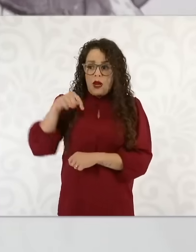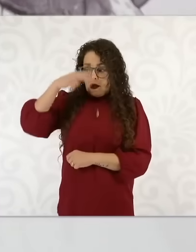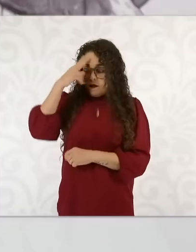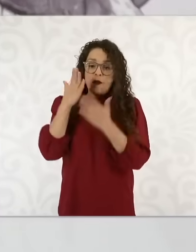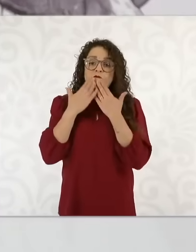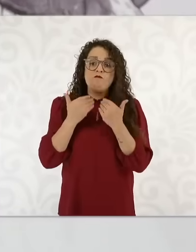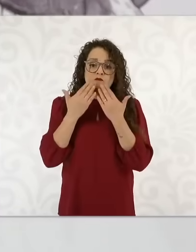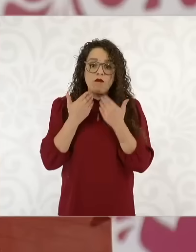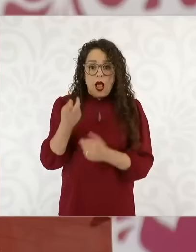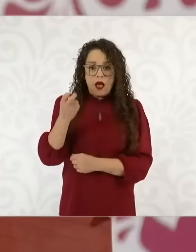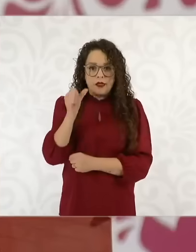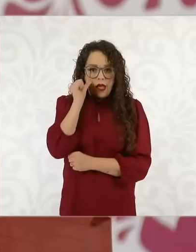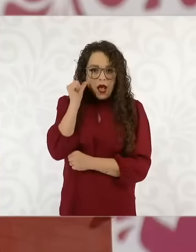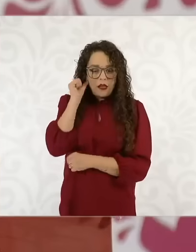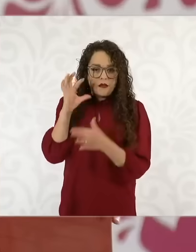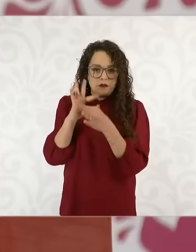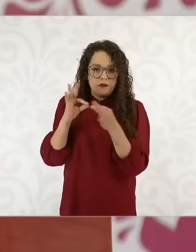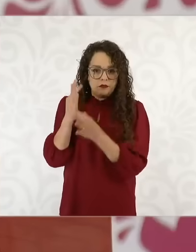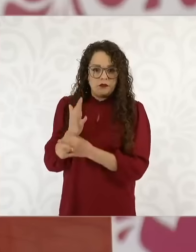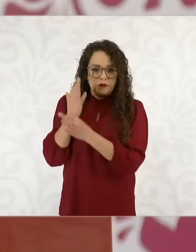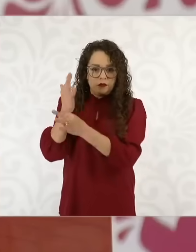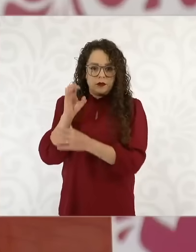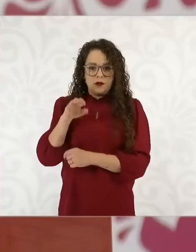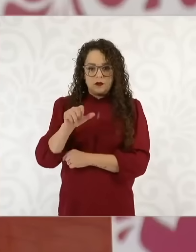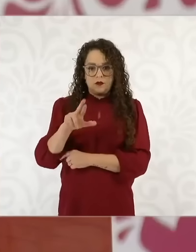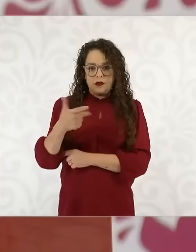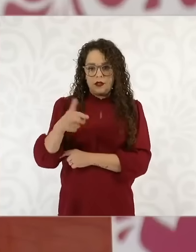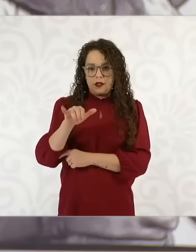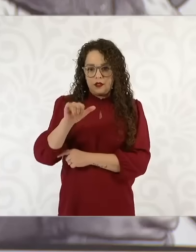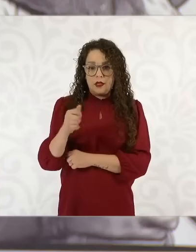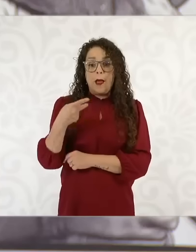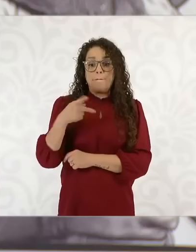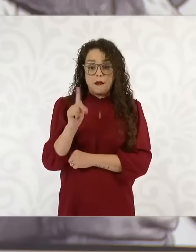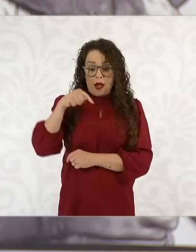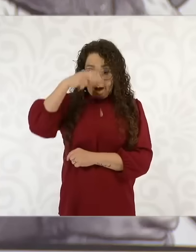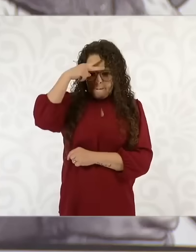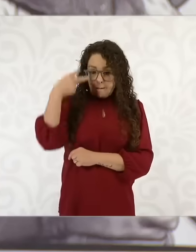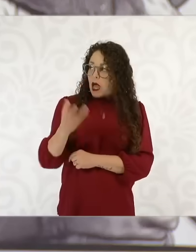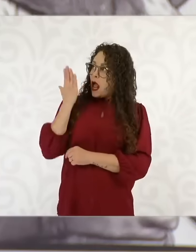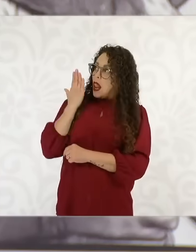caso que planteó ayer el secretario de seguridad, pero esa petición del gobierno de México, la